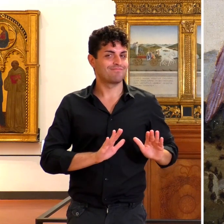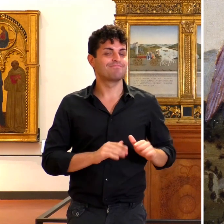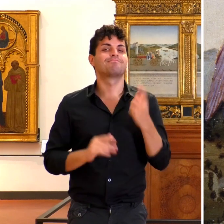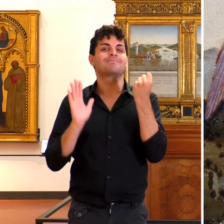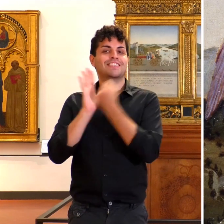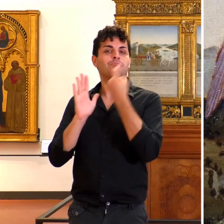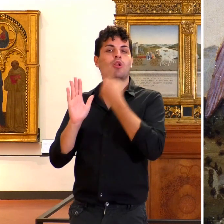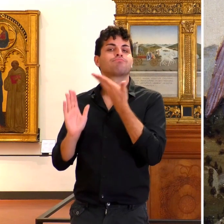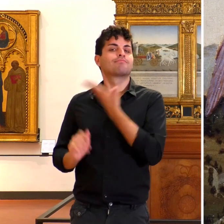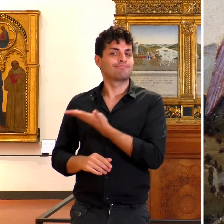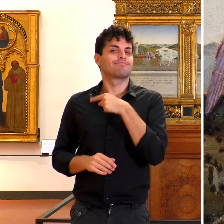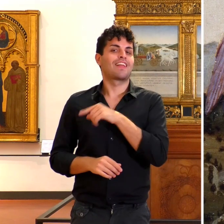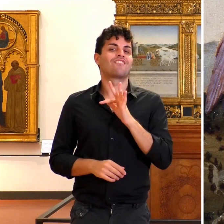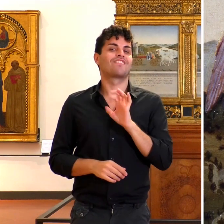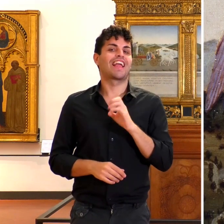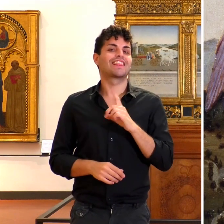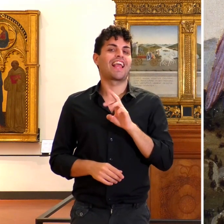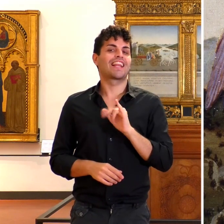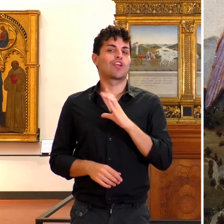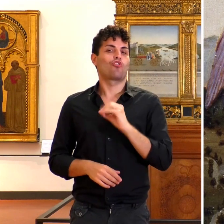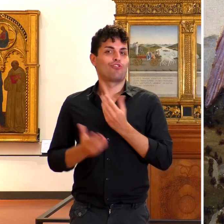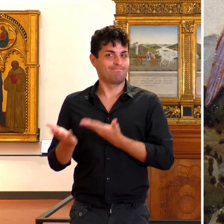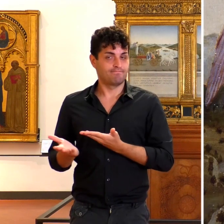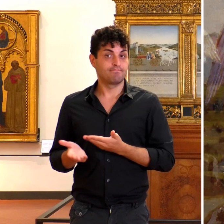Queste sono le virtù di Federico.